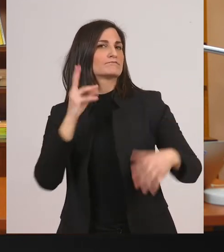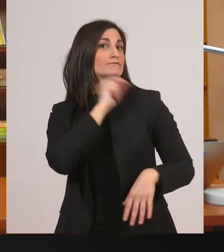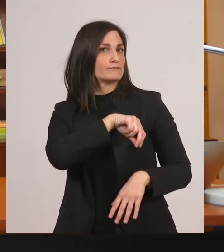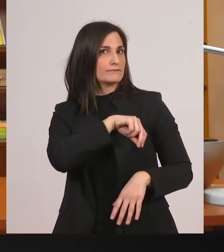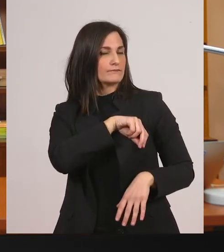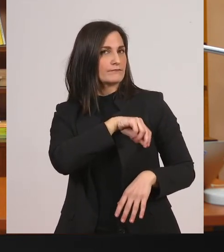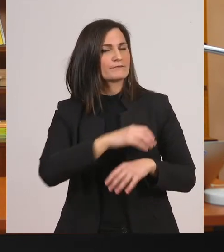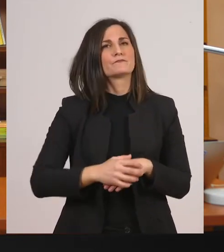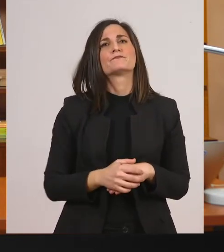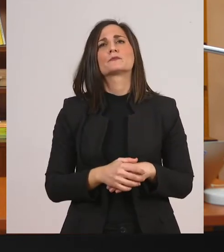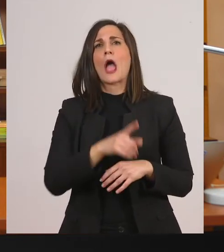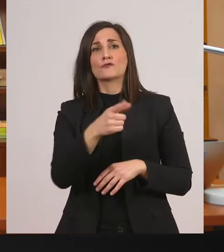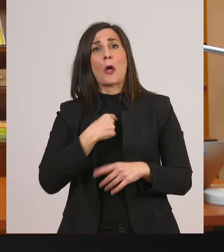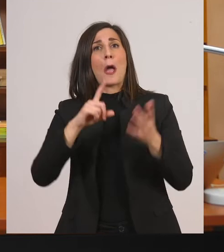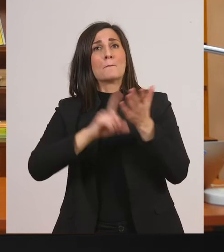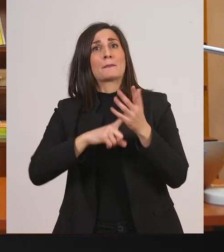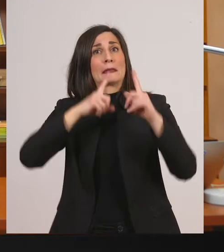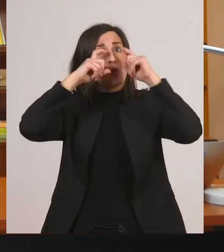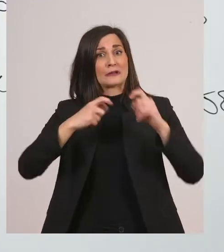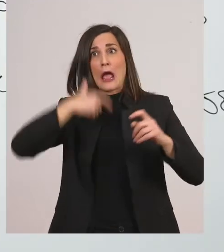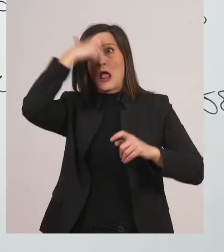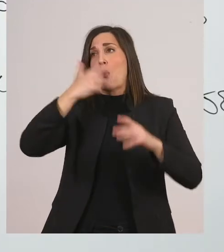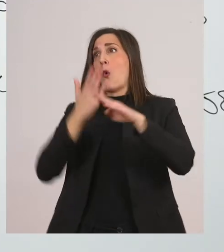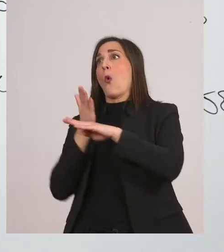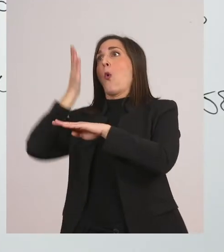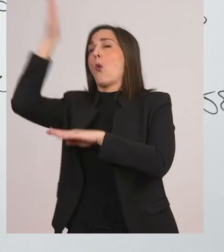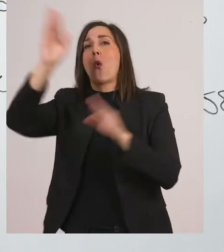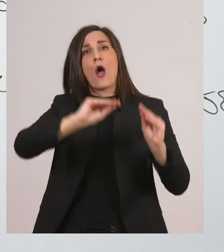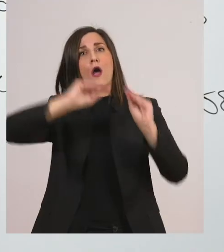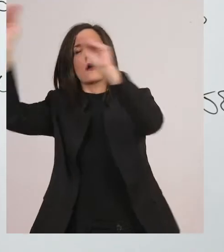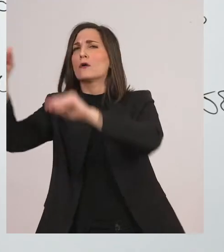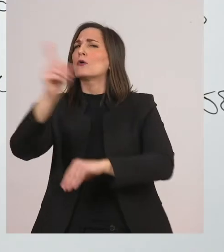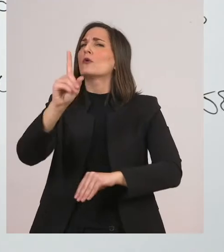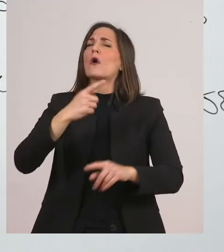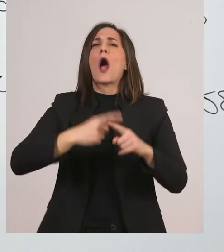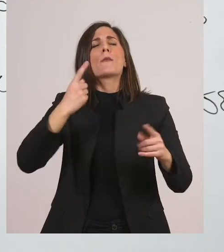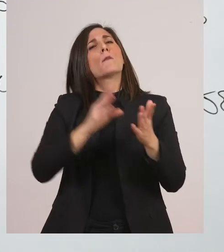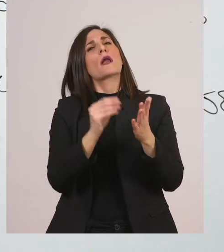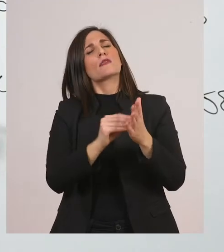Αυτό, ξέρετε, απαραίτητα δεν σημαίνει ότι μπορώ να φύγω. Μπορώ να συνεργαστώ με κάποια χώρα. Μπορώ να συνεργαστώ με μία εταιρεία η οποία βρίσκεται στην Αμερική.